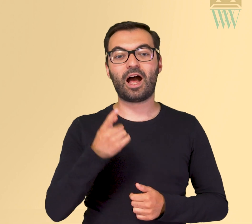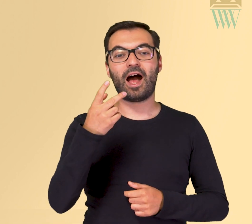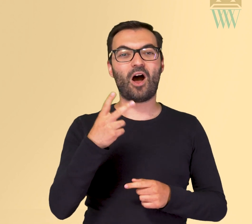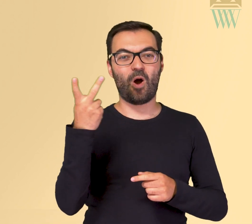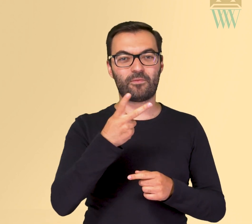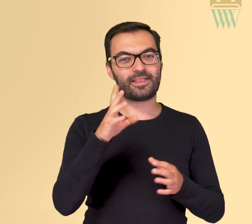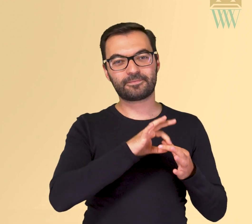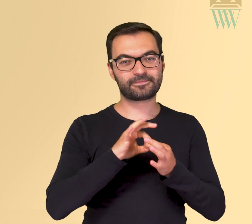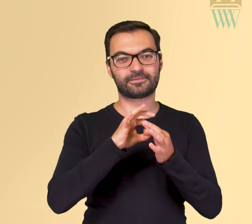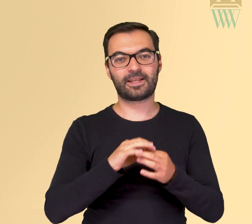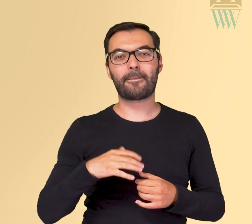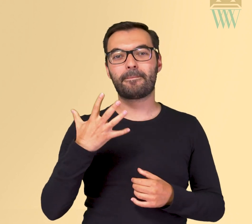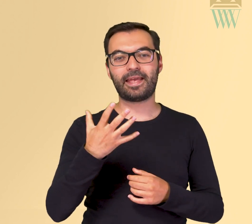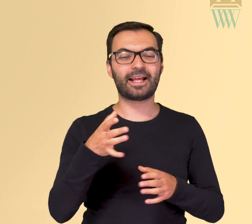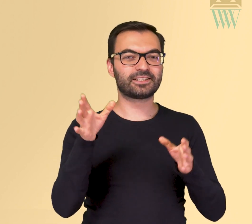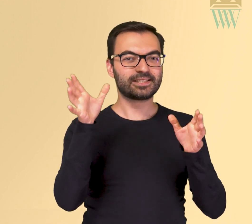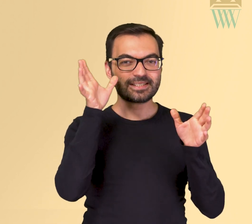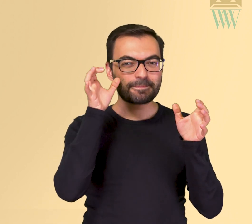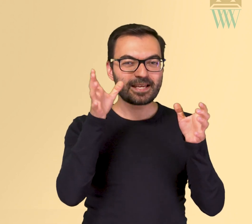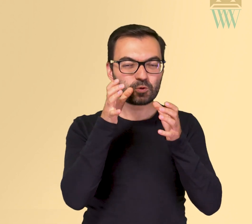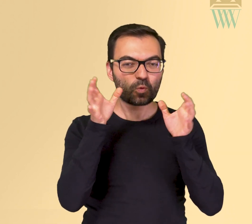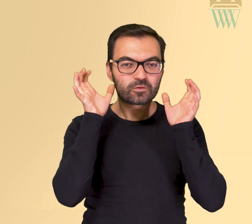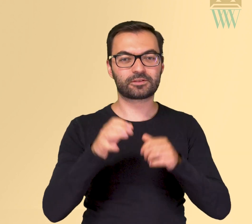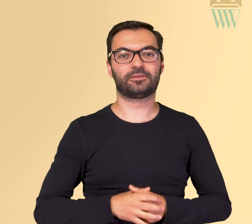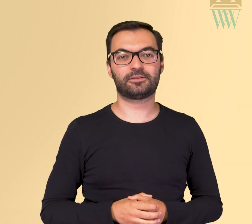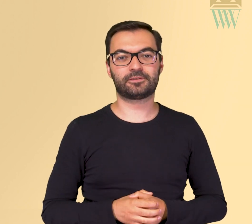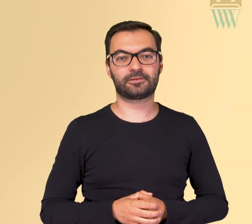a obydwa były częścią cyklu pięciu zmysłów.